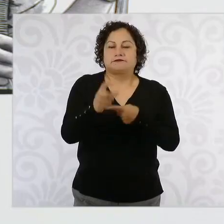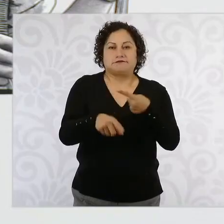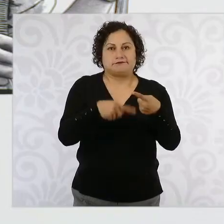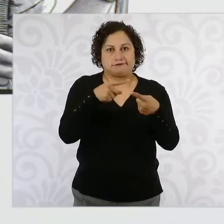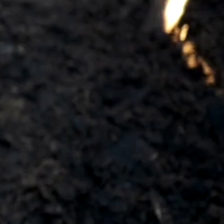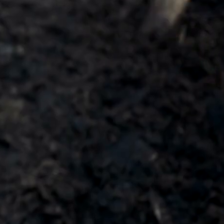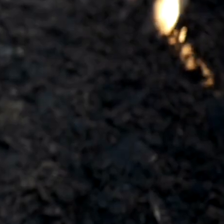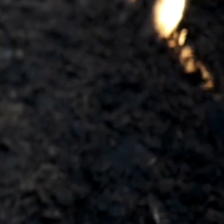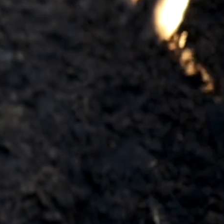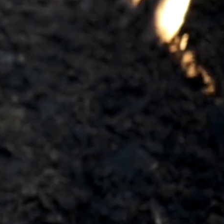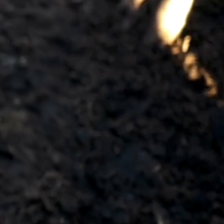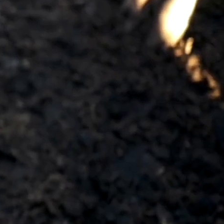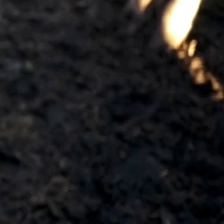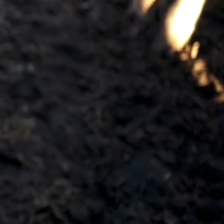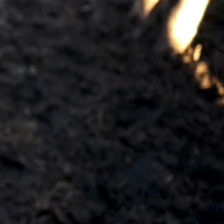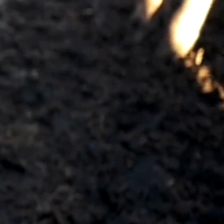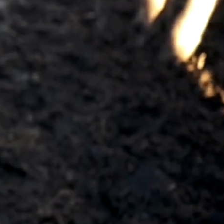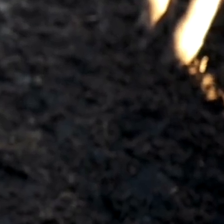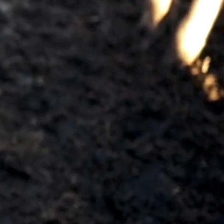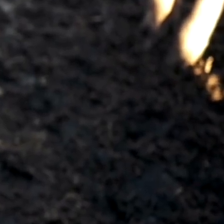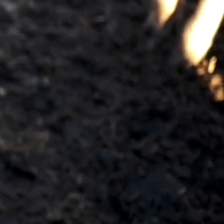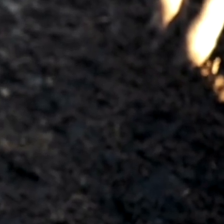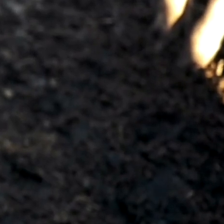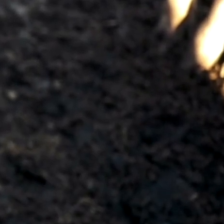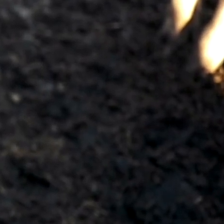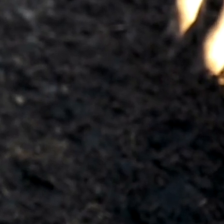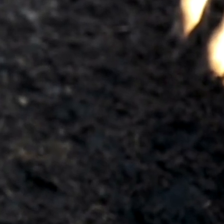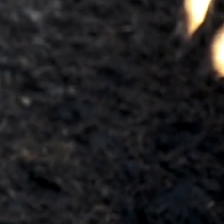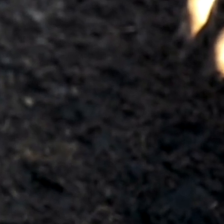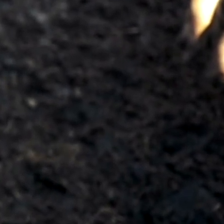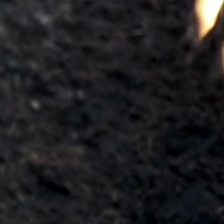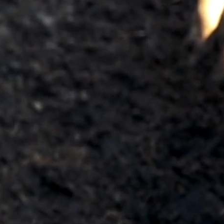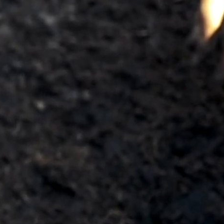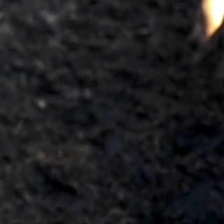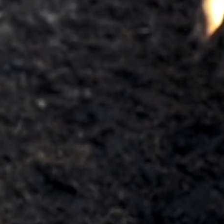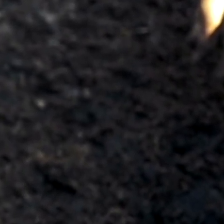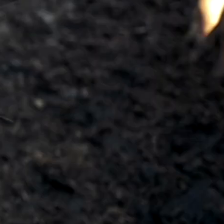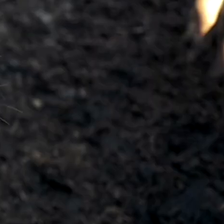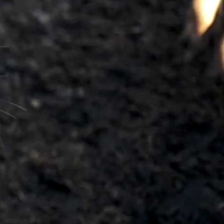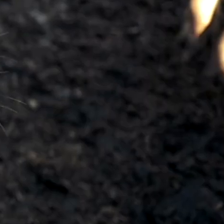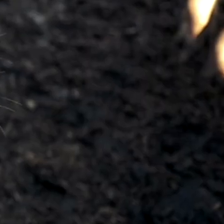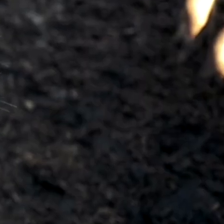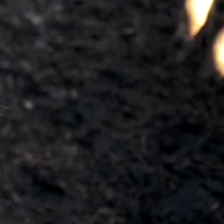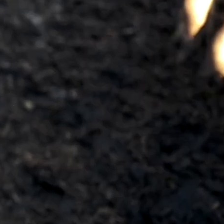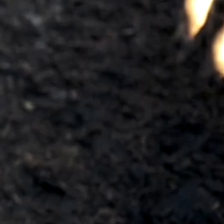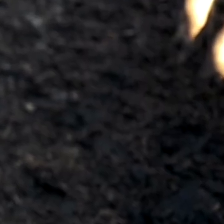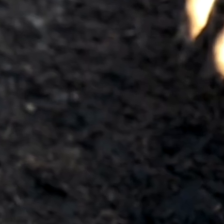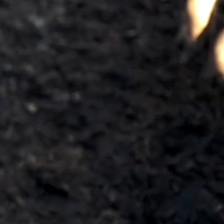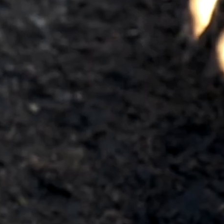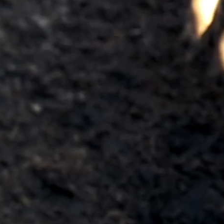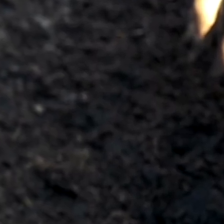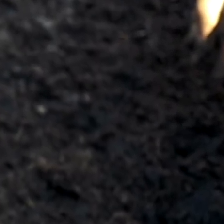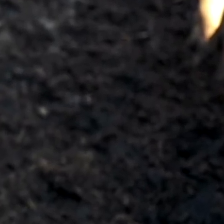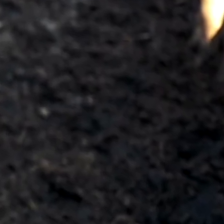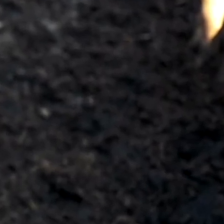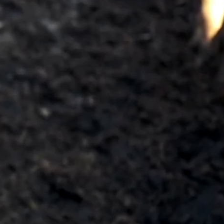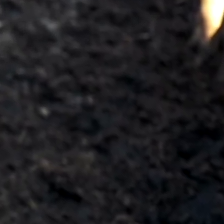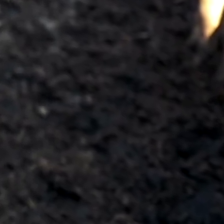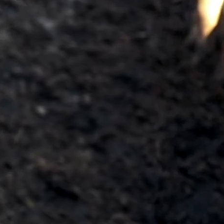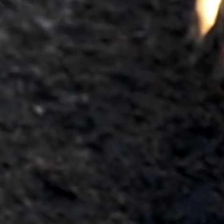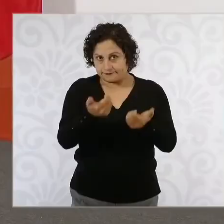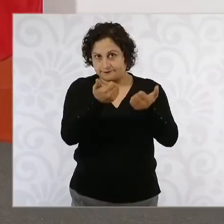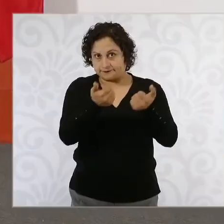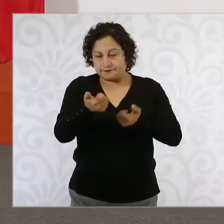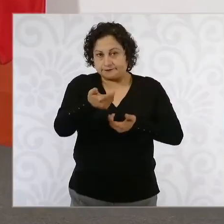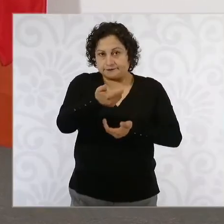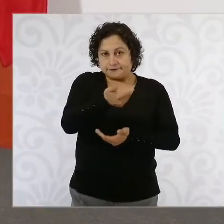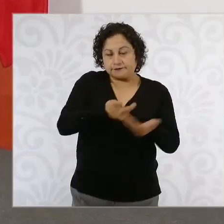animal Eh entonces esa es una parte digamos la parte de comercio y de importación de maíz